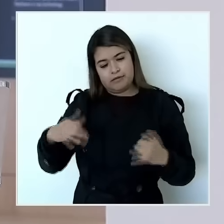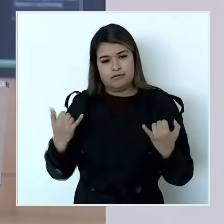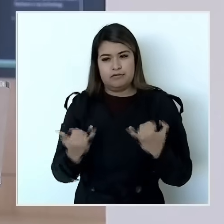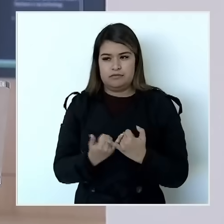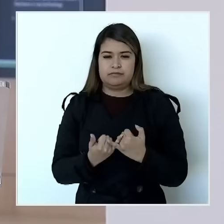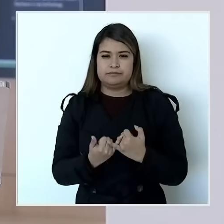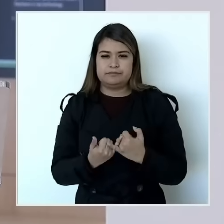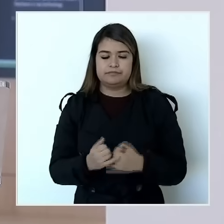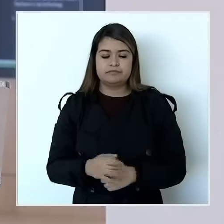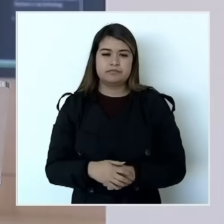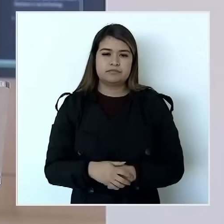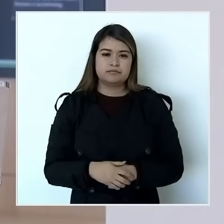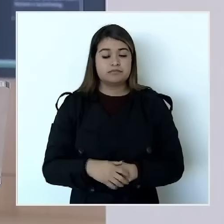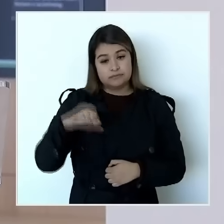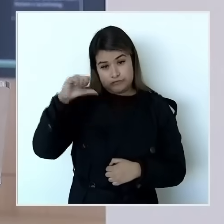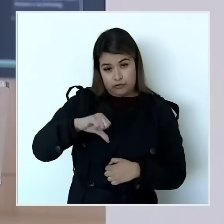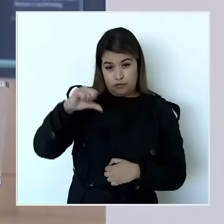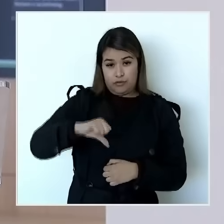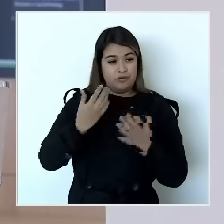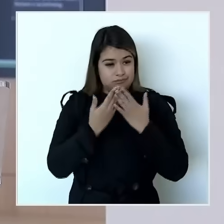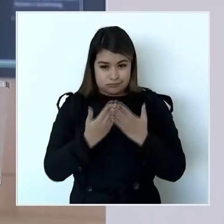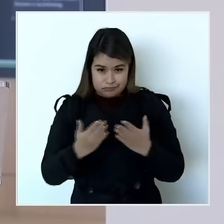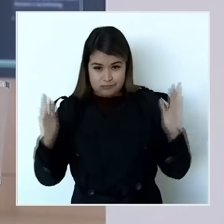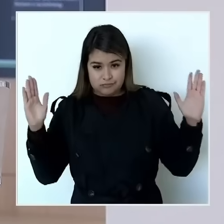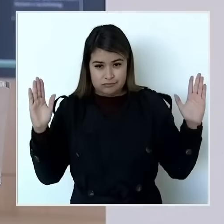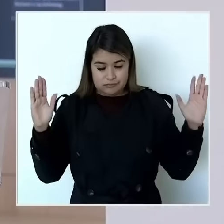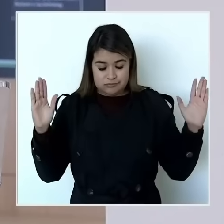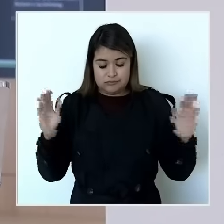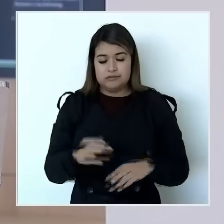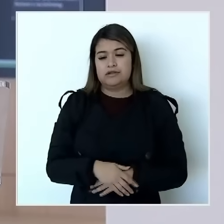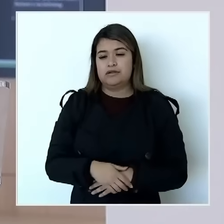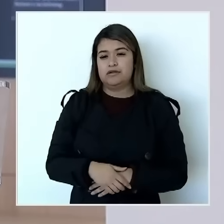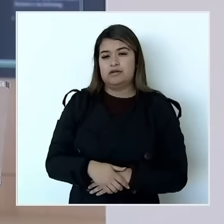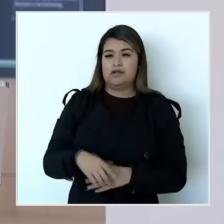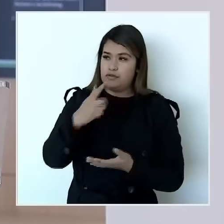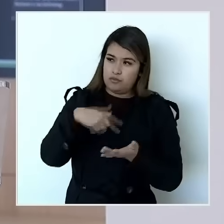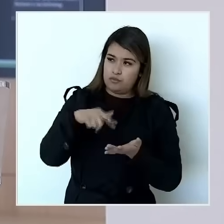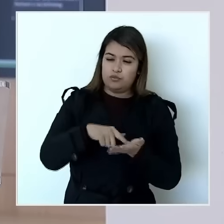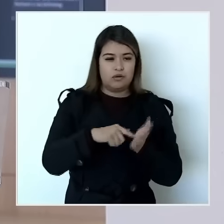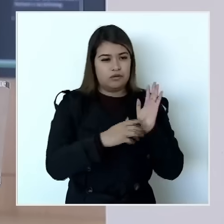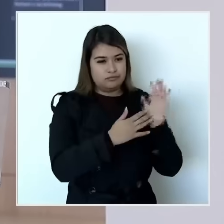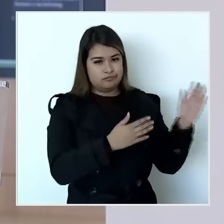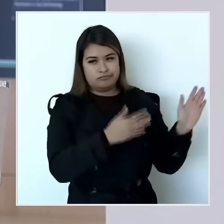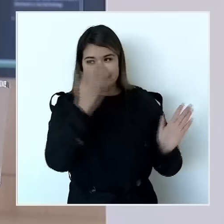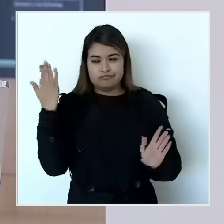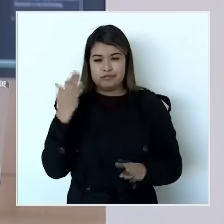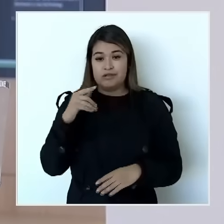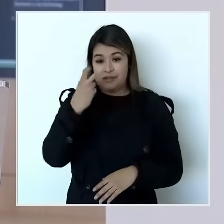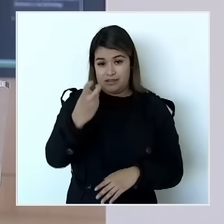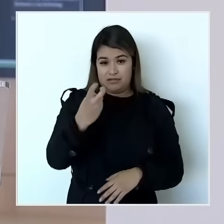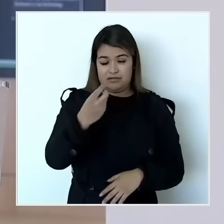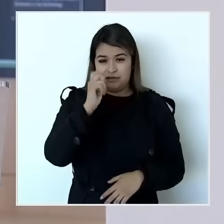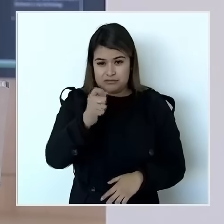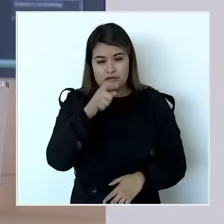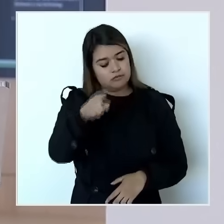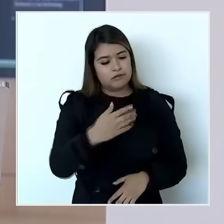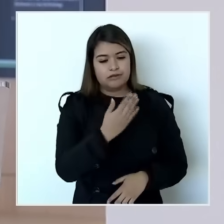La inauguración de estas instalaciones es una prueba más del avance de ese firme compromiso.